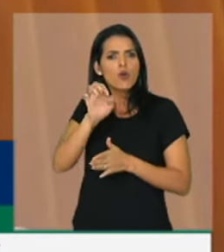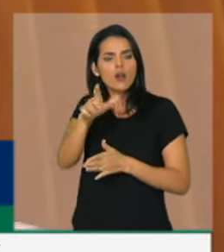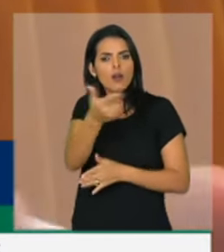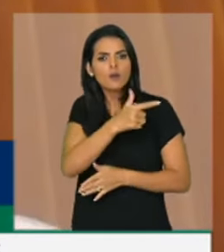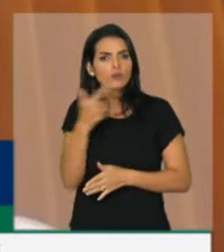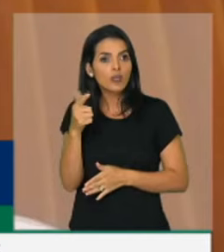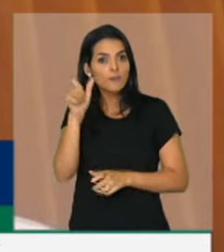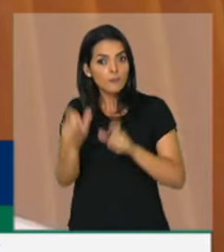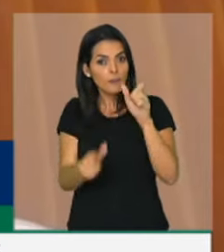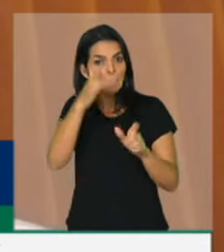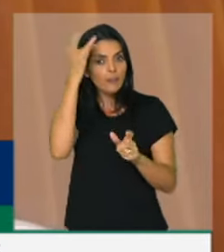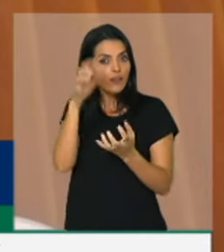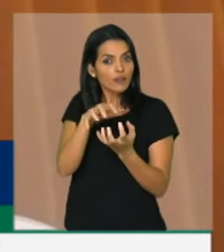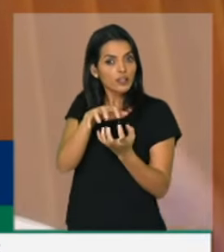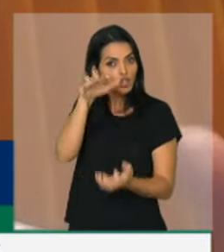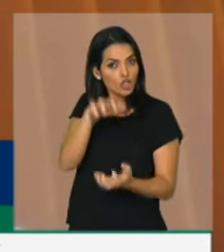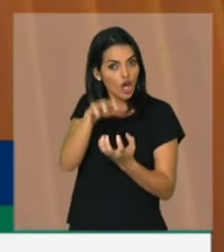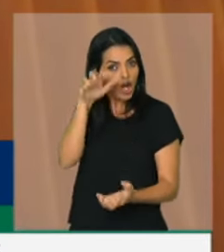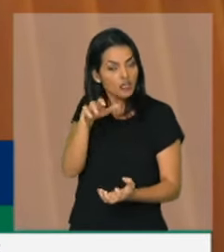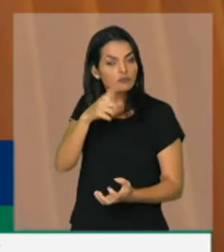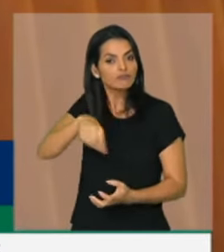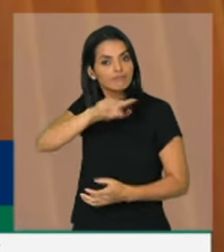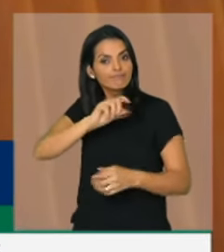QUE FAZEM PARTE DE GRUPOS DE RISCO. [SOA A CAMPAINHA]. QUE TÊM COMORBIDADE NÃO ESTÃO TENDO ACESSO É VACINAÇÃO NO